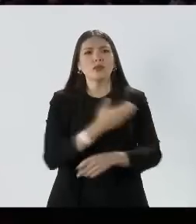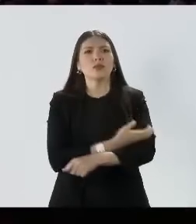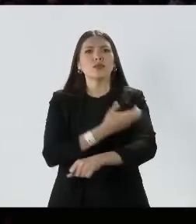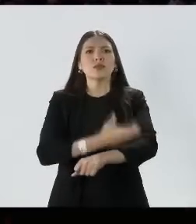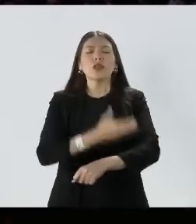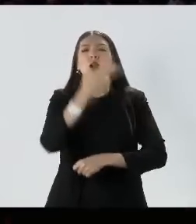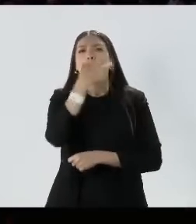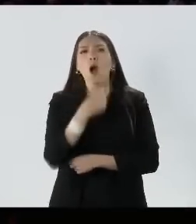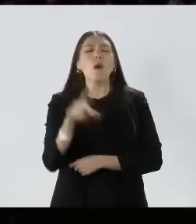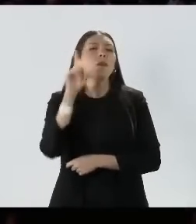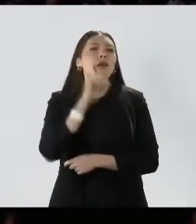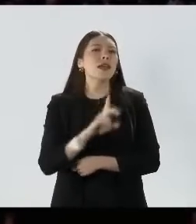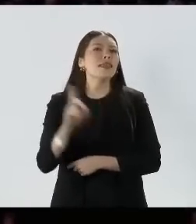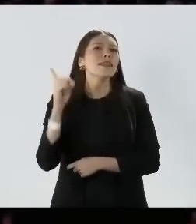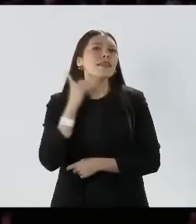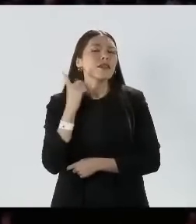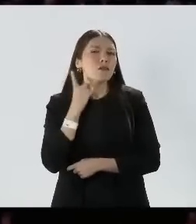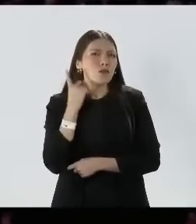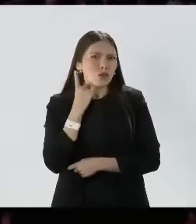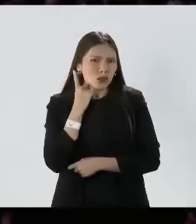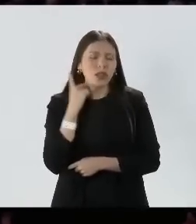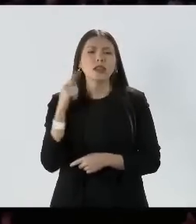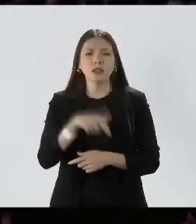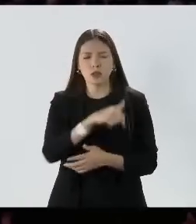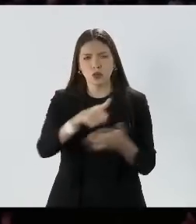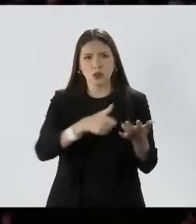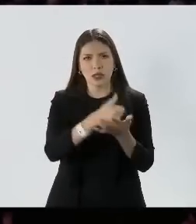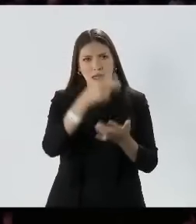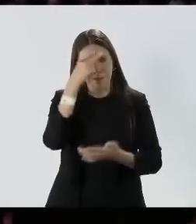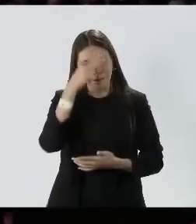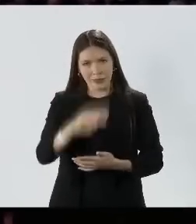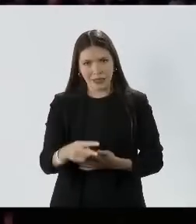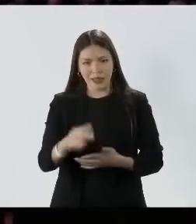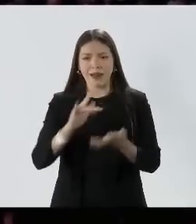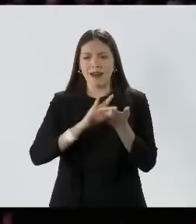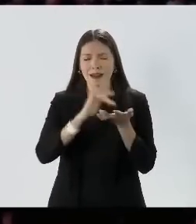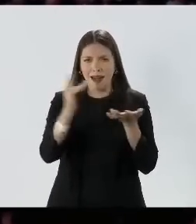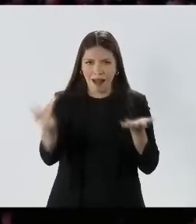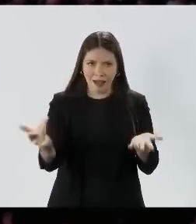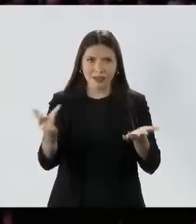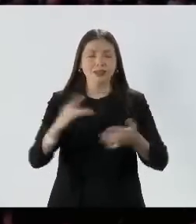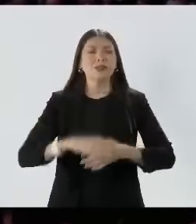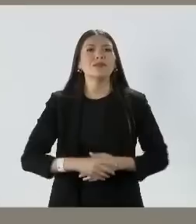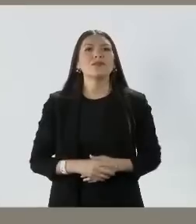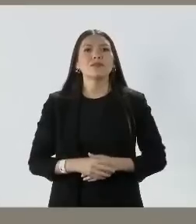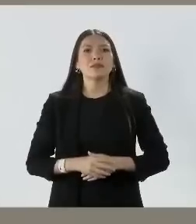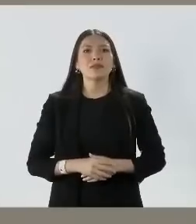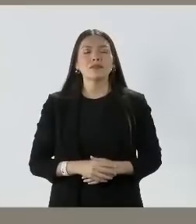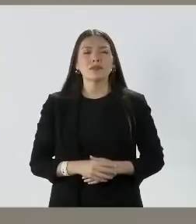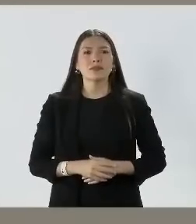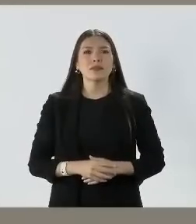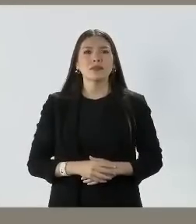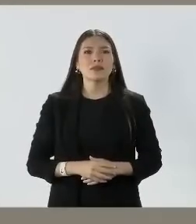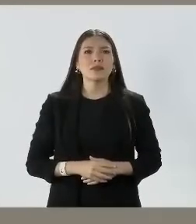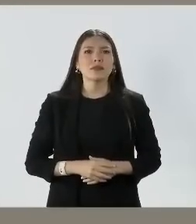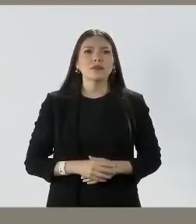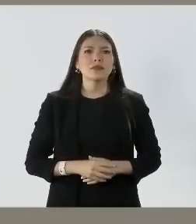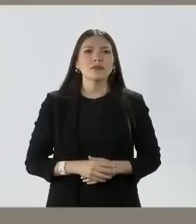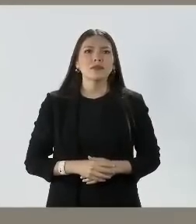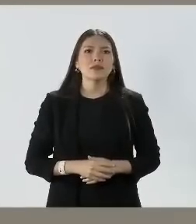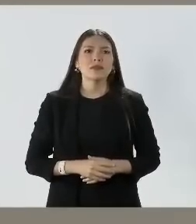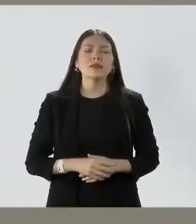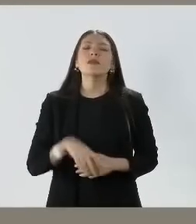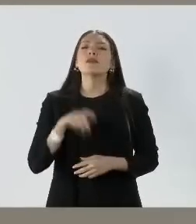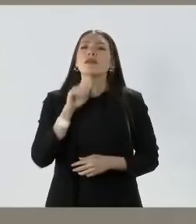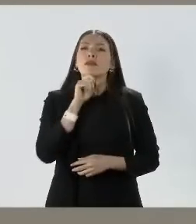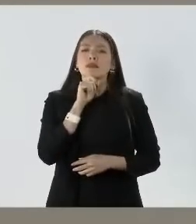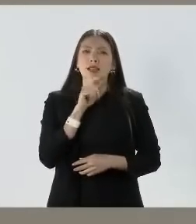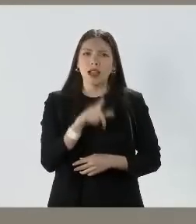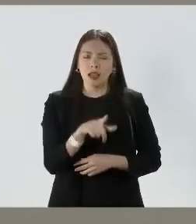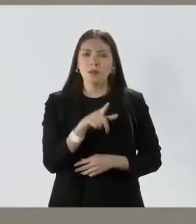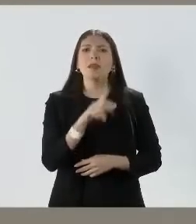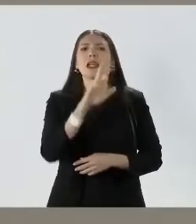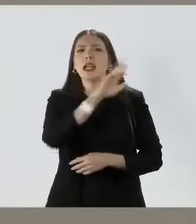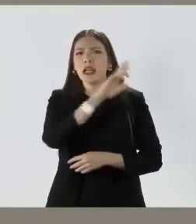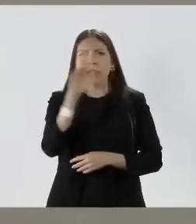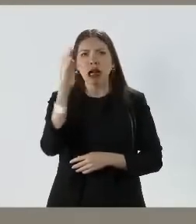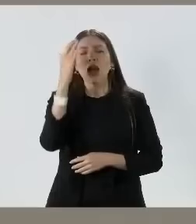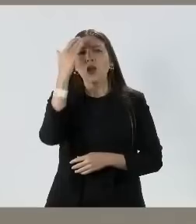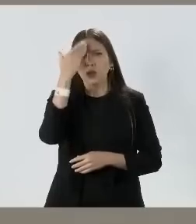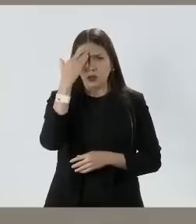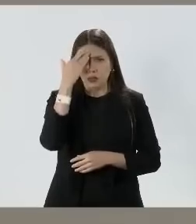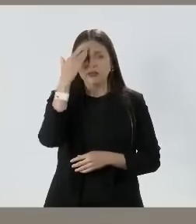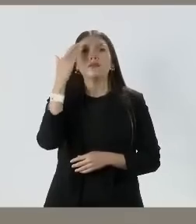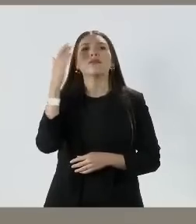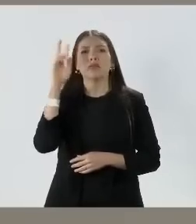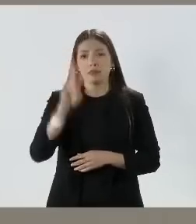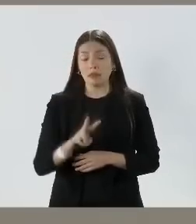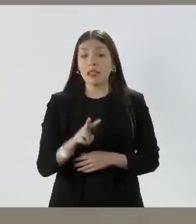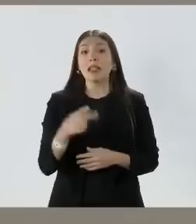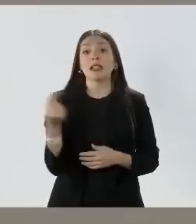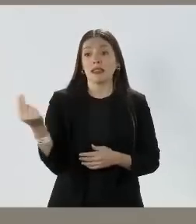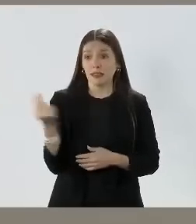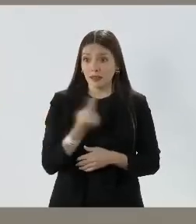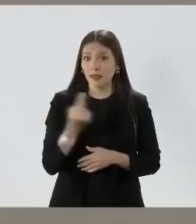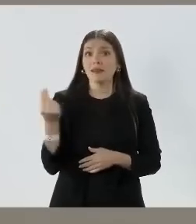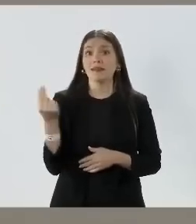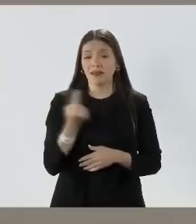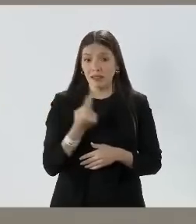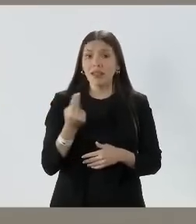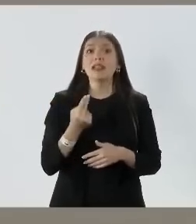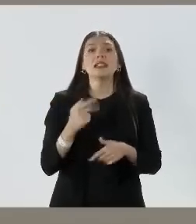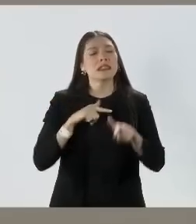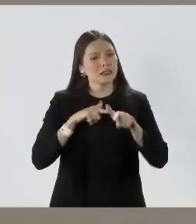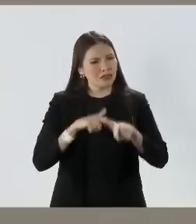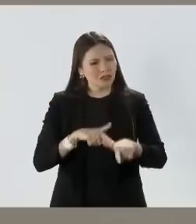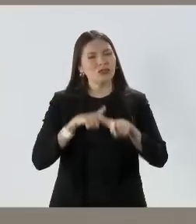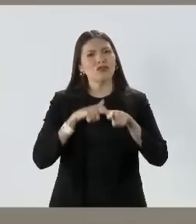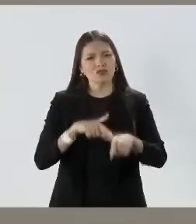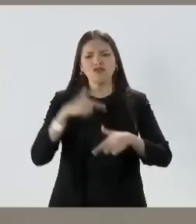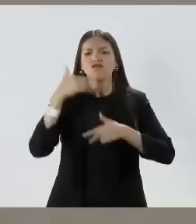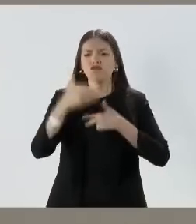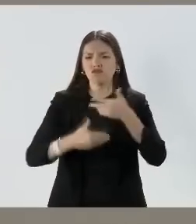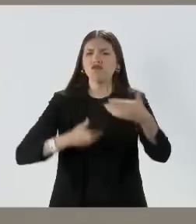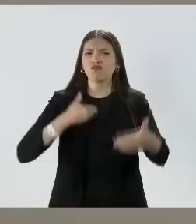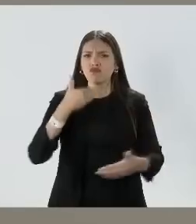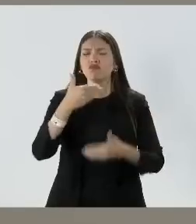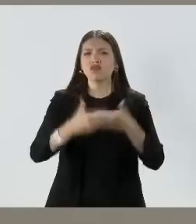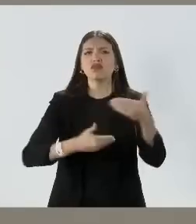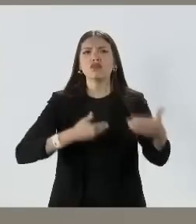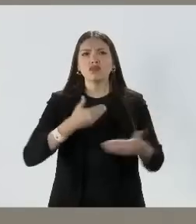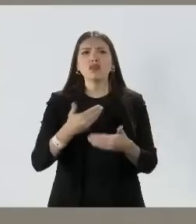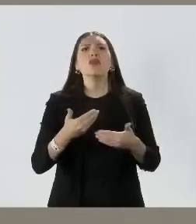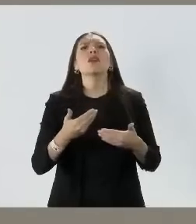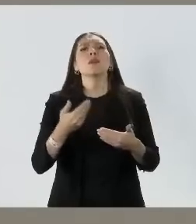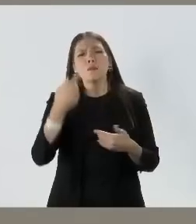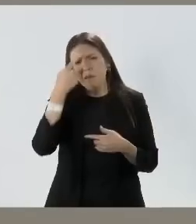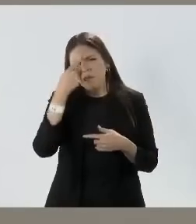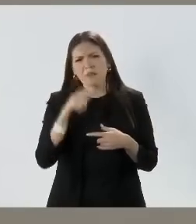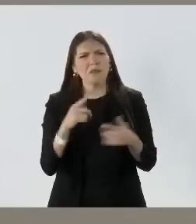locales reconozco también que se necesita avanzar en compromisos con la ciudad y